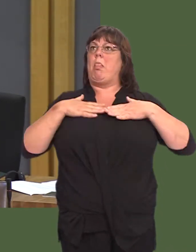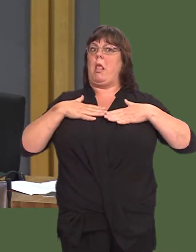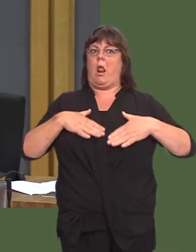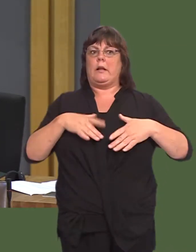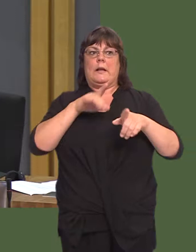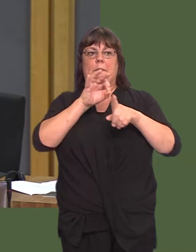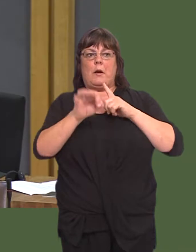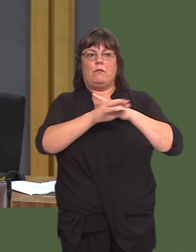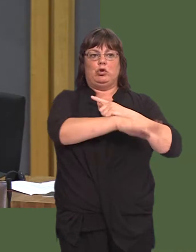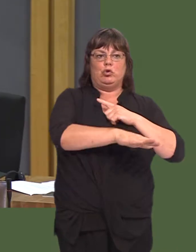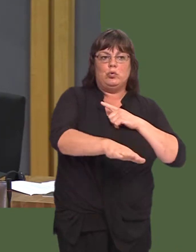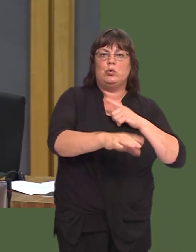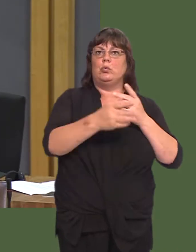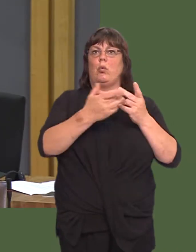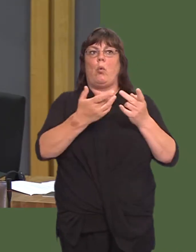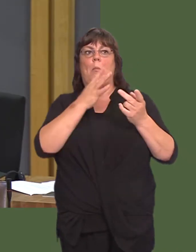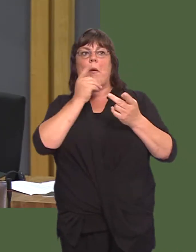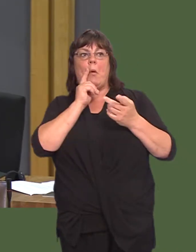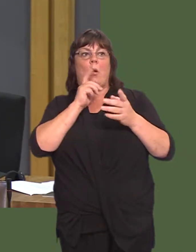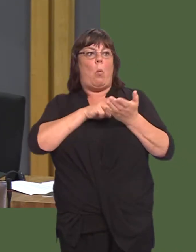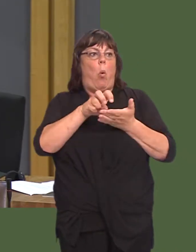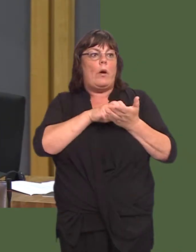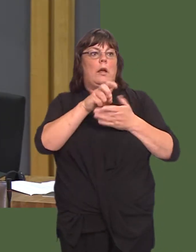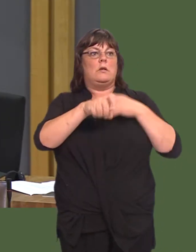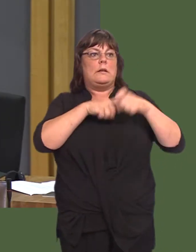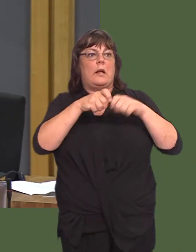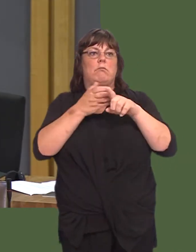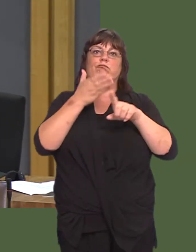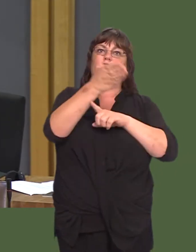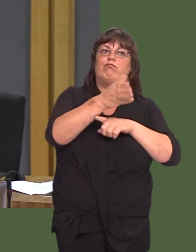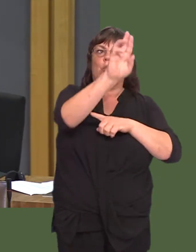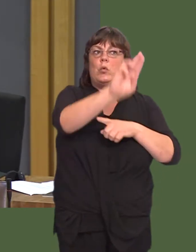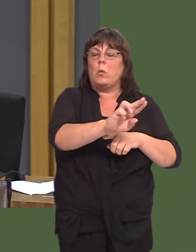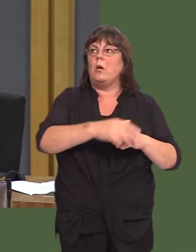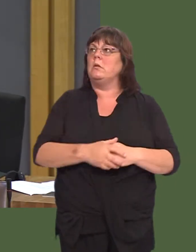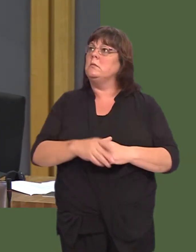Ac a fydd, felly, dargedau penodol y tu fewn iích cynlluniau chi ar gyfer parthau awyr gl‚n?